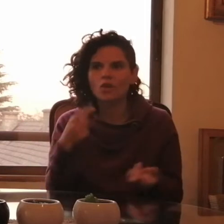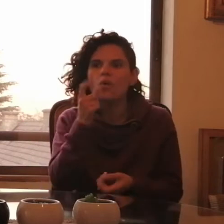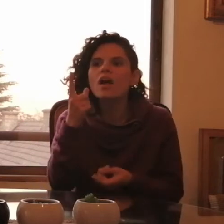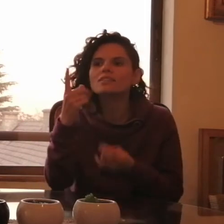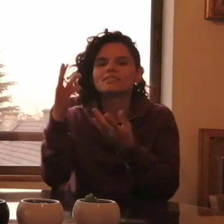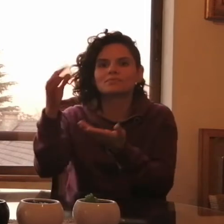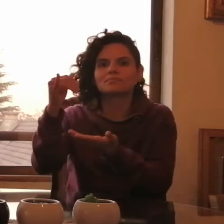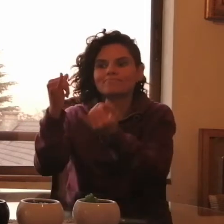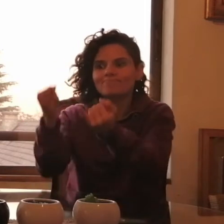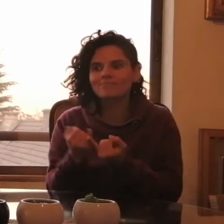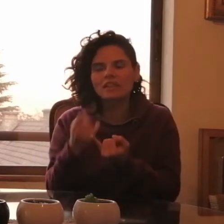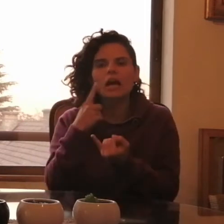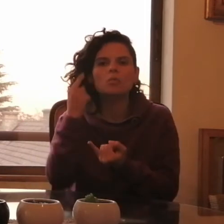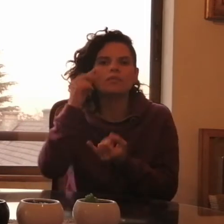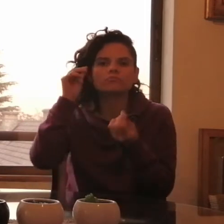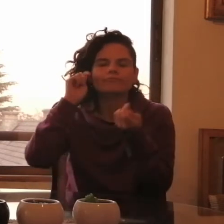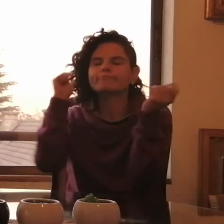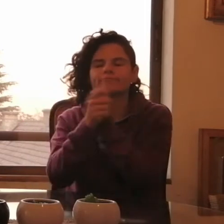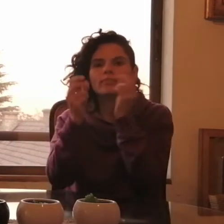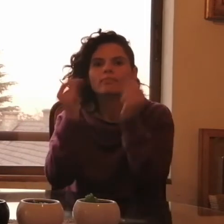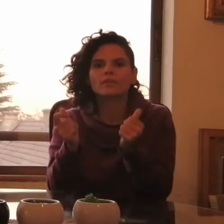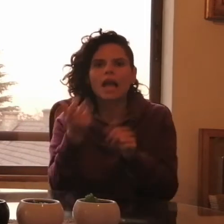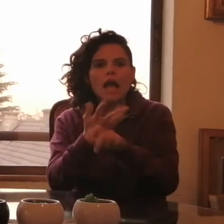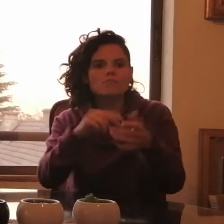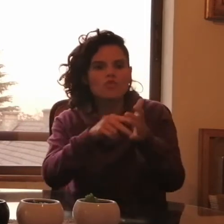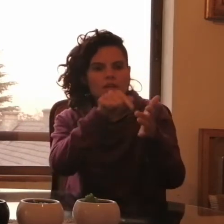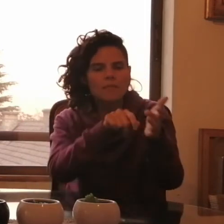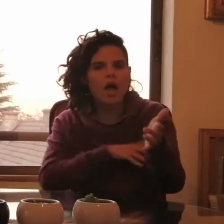es ingeniería y resuelve el problema que tengas